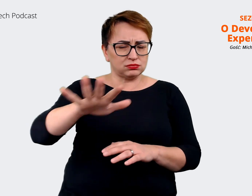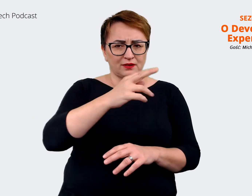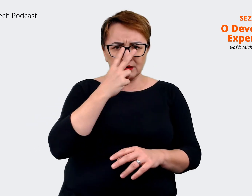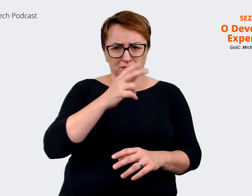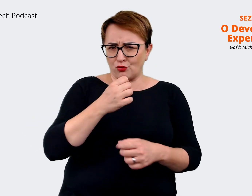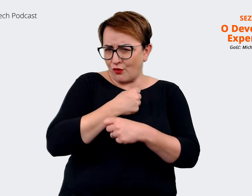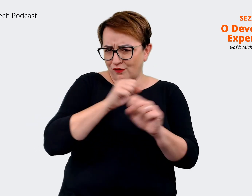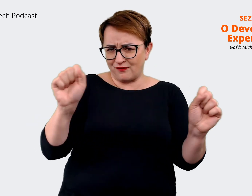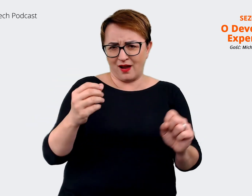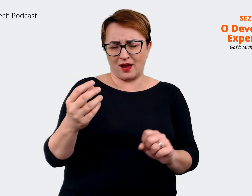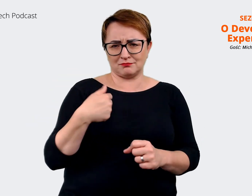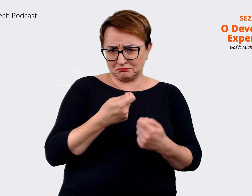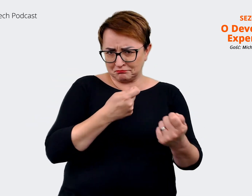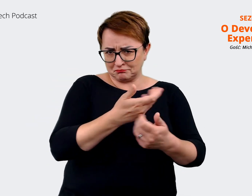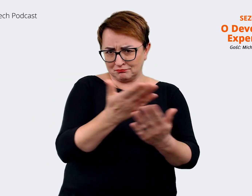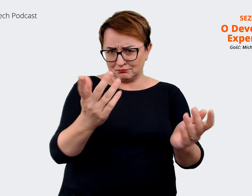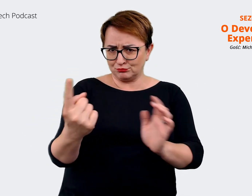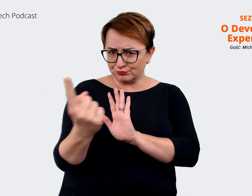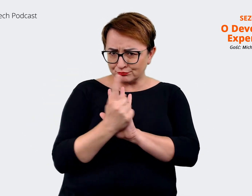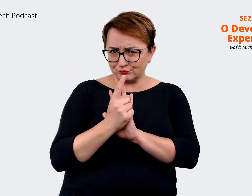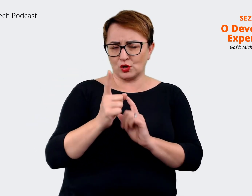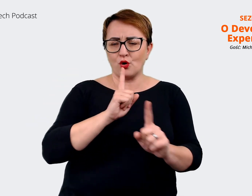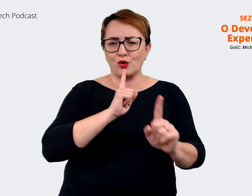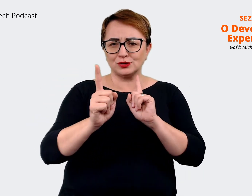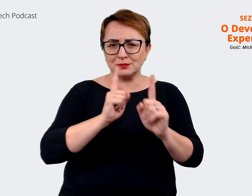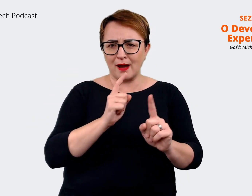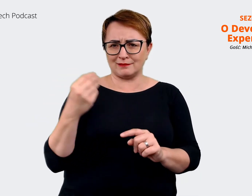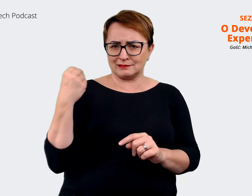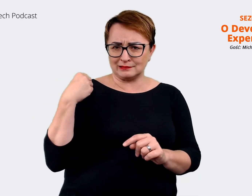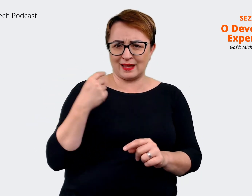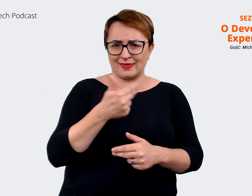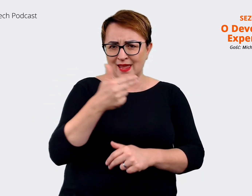żeby podejść, pozaczepiać o te tematy. Prowadzący: Tak. Ja muszę powiedzieć,